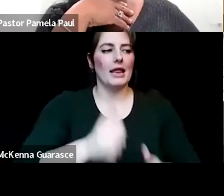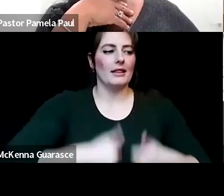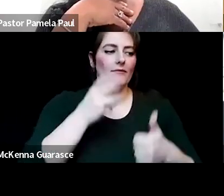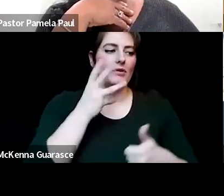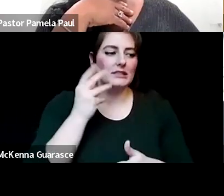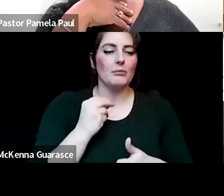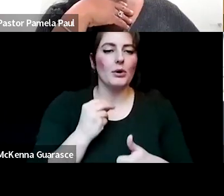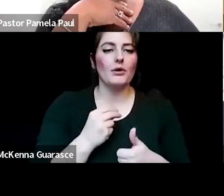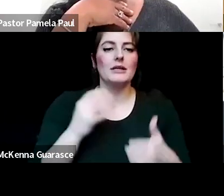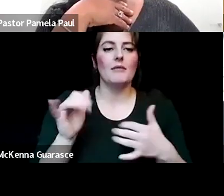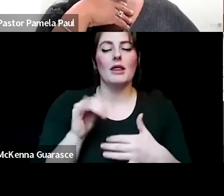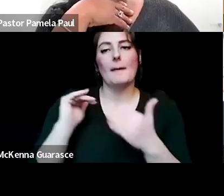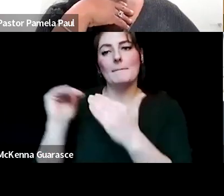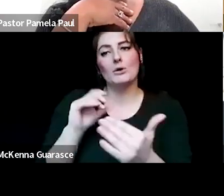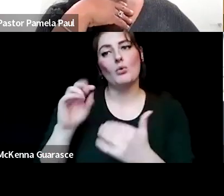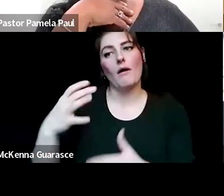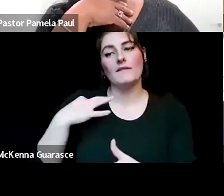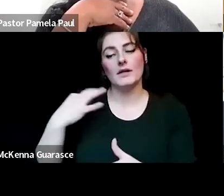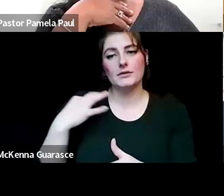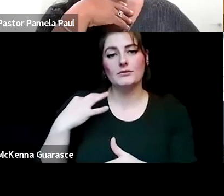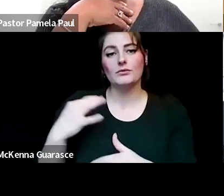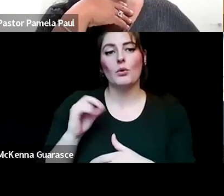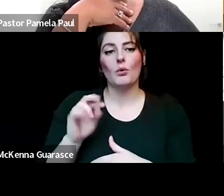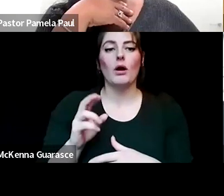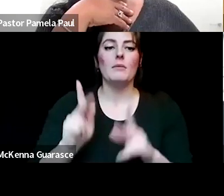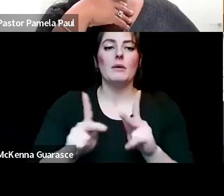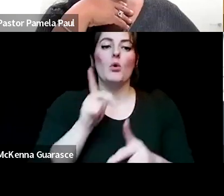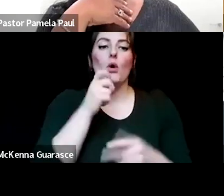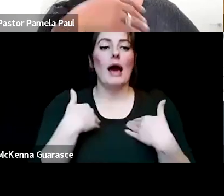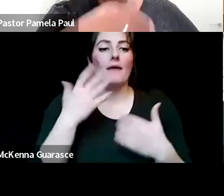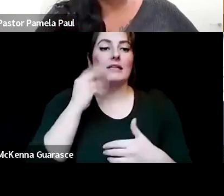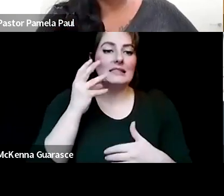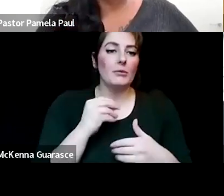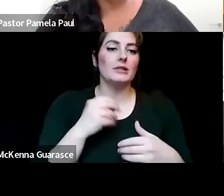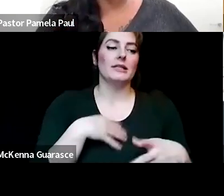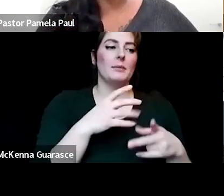ya sean iguales, voluntarios o personas que tengan experiencia como trabajadores de salud comunitarios